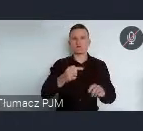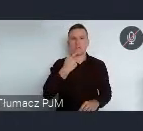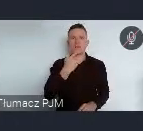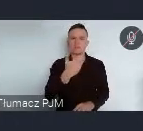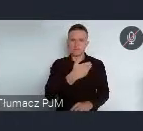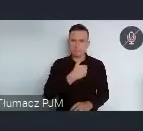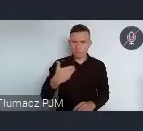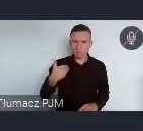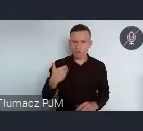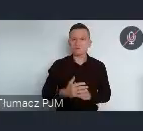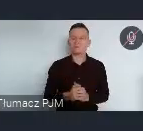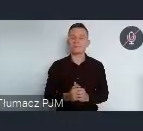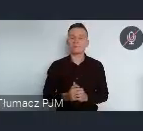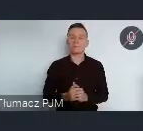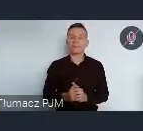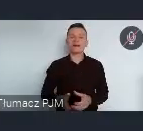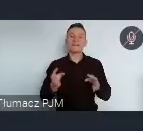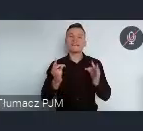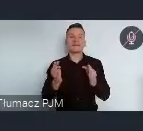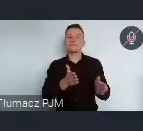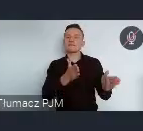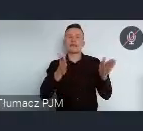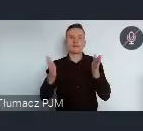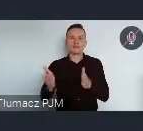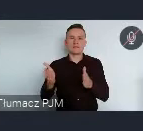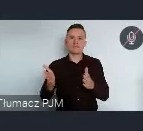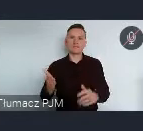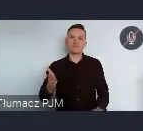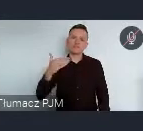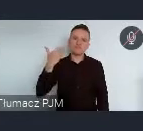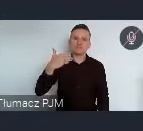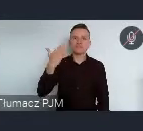Teraz przechodzimy do kolejnego wystąpienia, również w języku angielskim